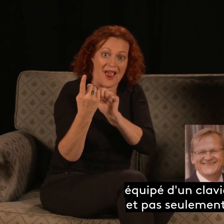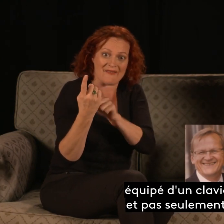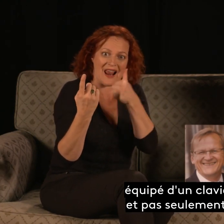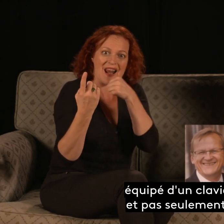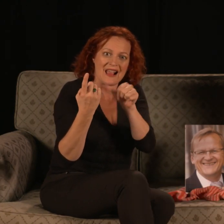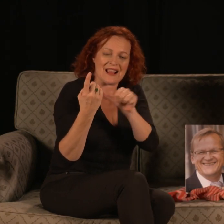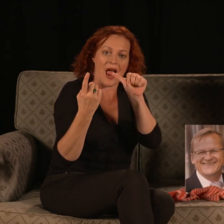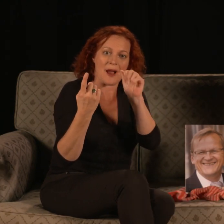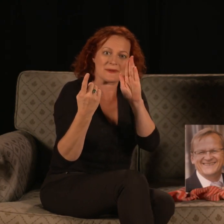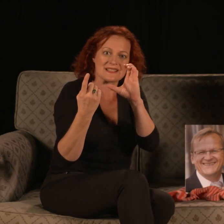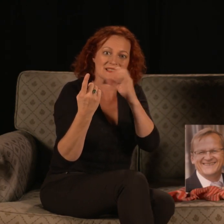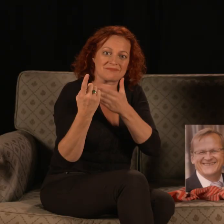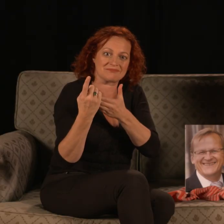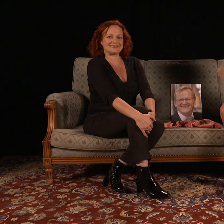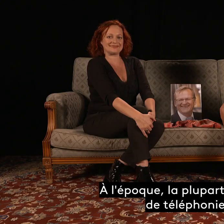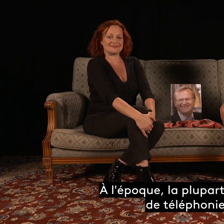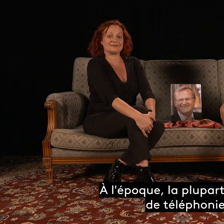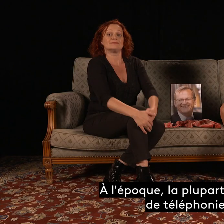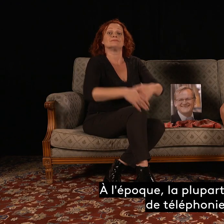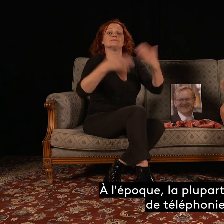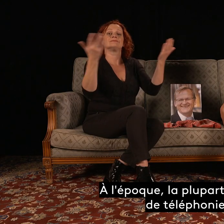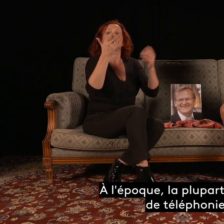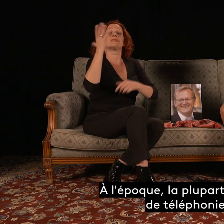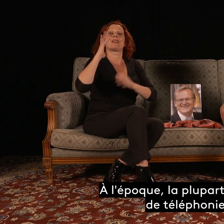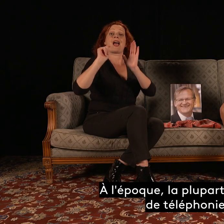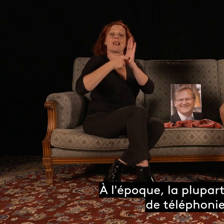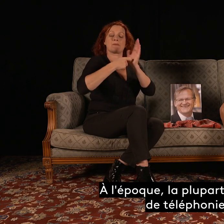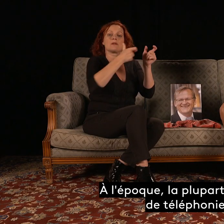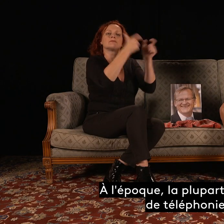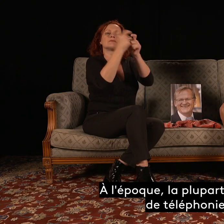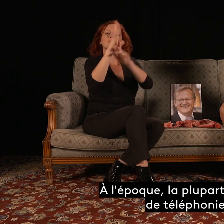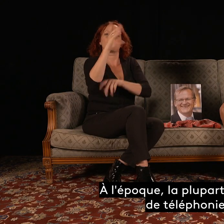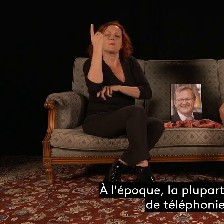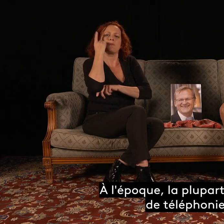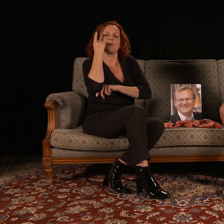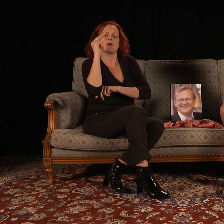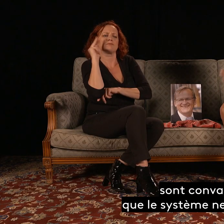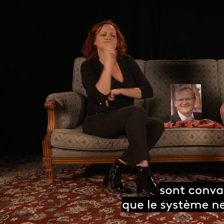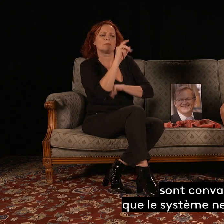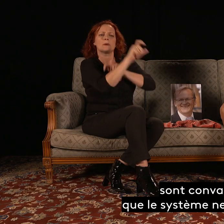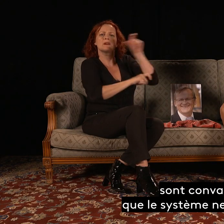A l'époque, la plupart des opérateurs de téléphonie mobile sont convaincus que le